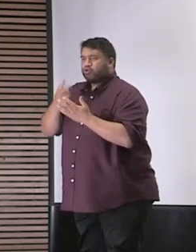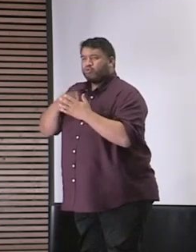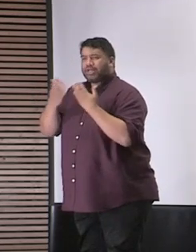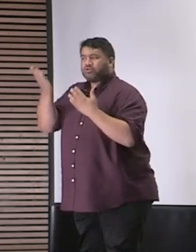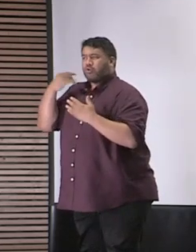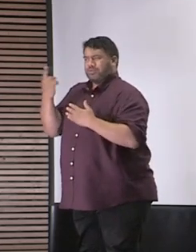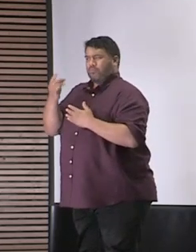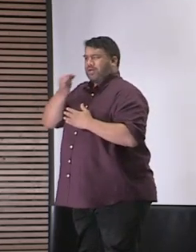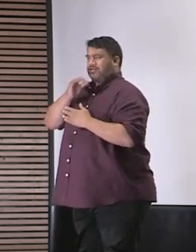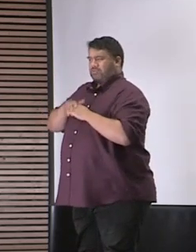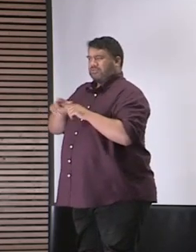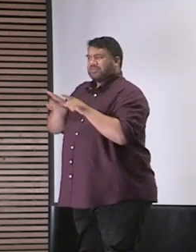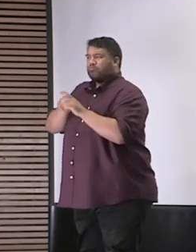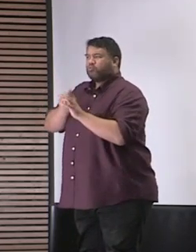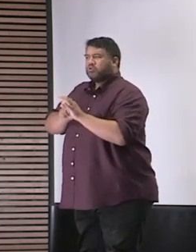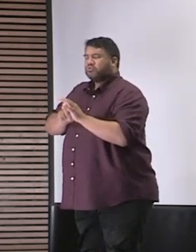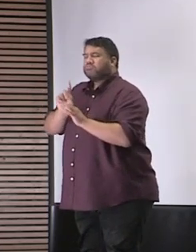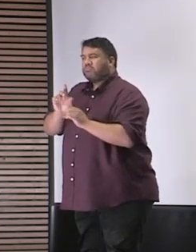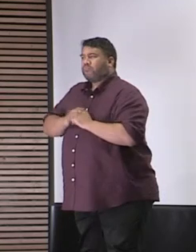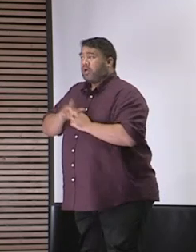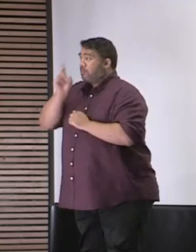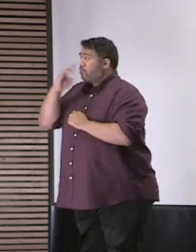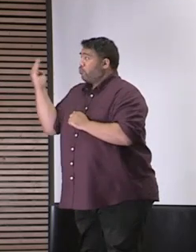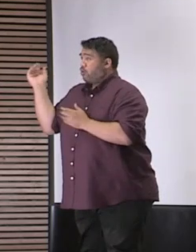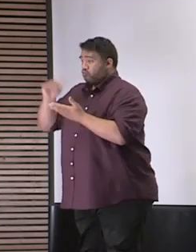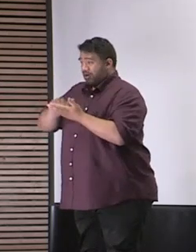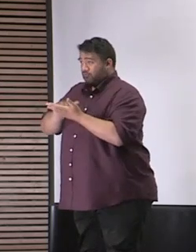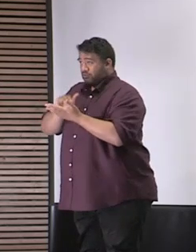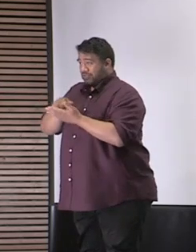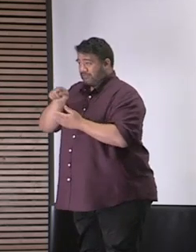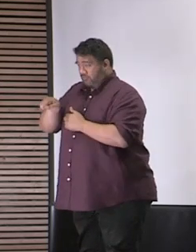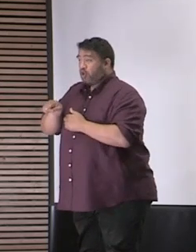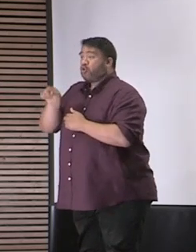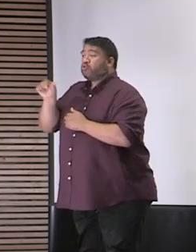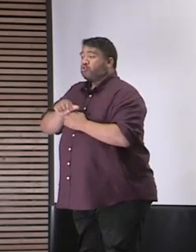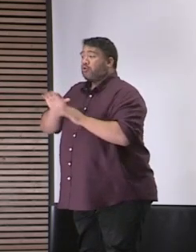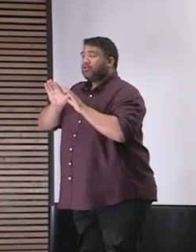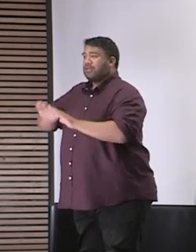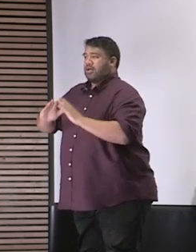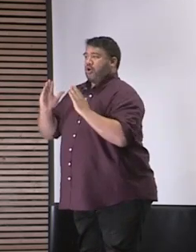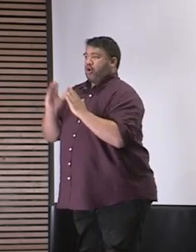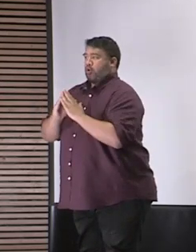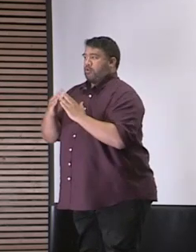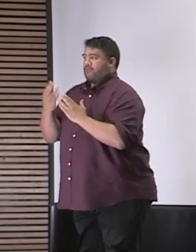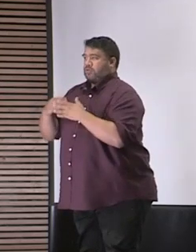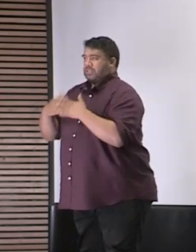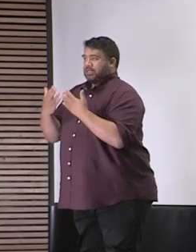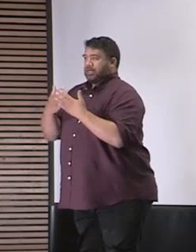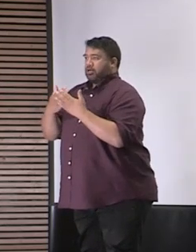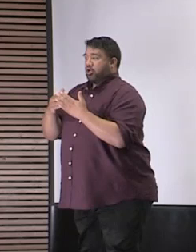salir a caminar? ASHLEY Si hay